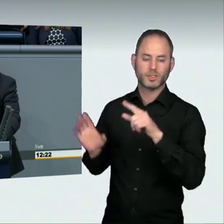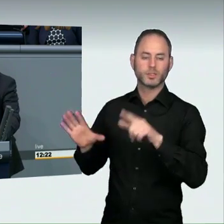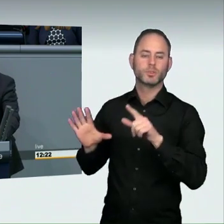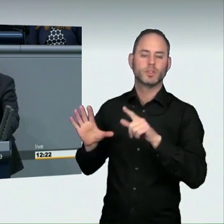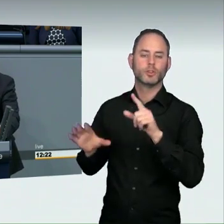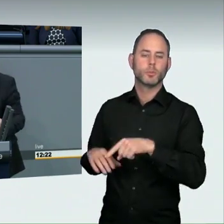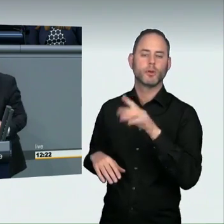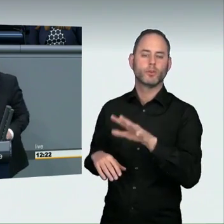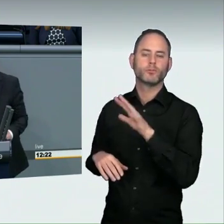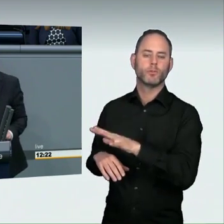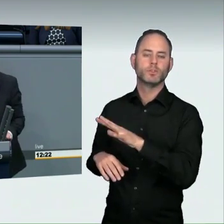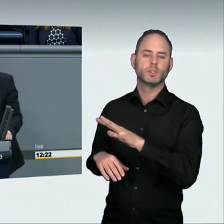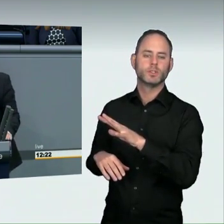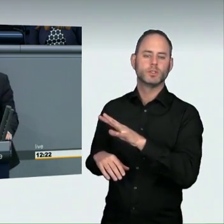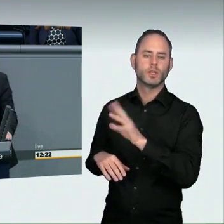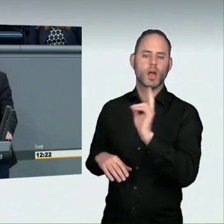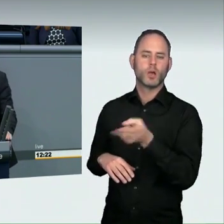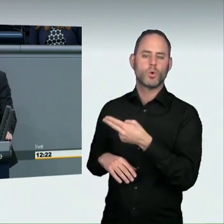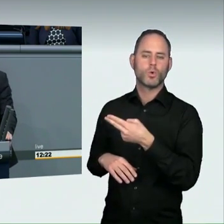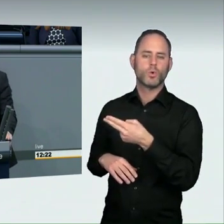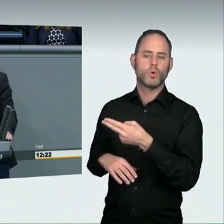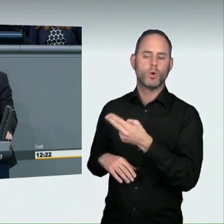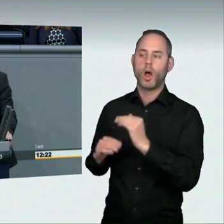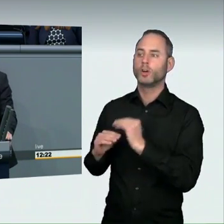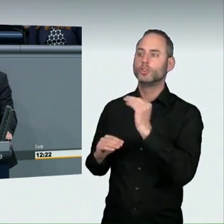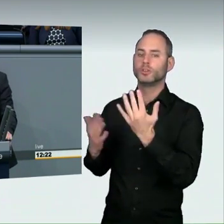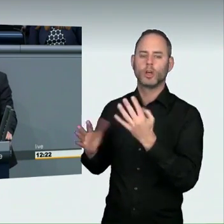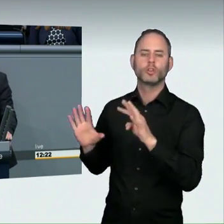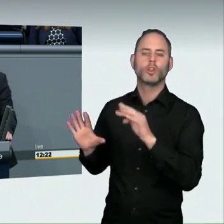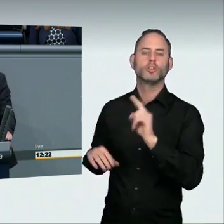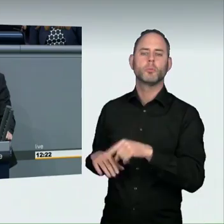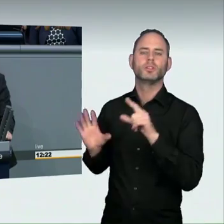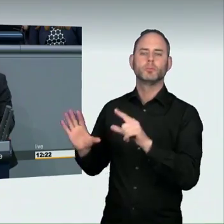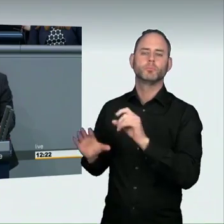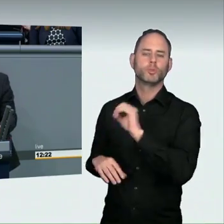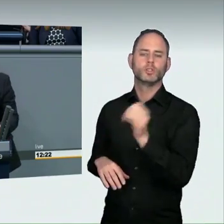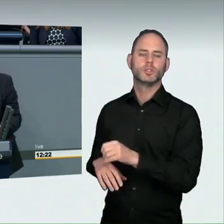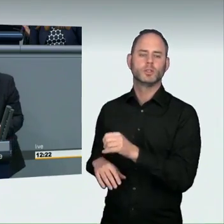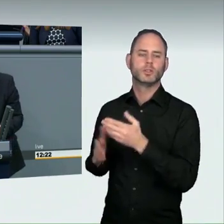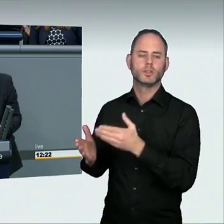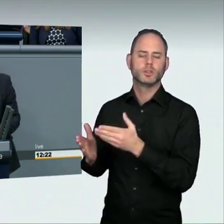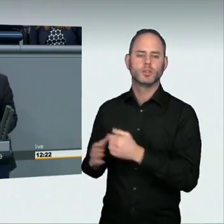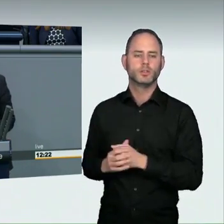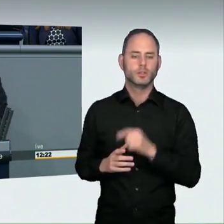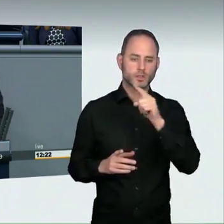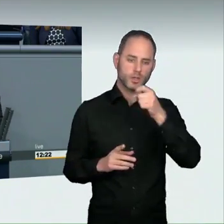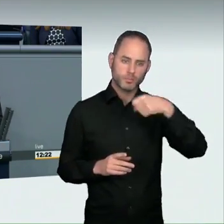10 Euro, Anstieg im letzten Jahr um 12,3 Prozent. Eine große deutsche Illustrierte hat dieser Tage getitelt: